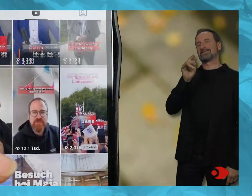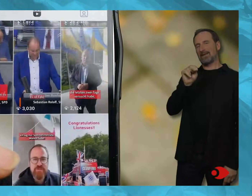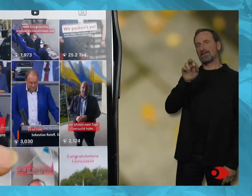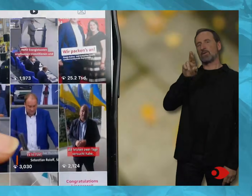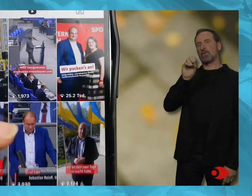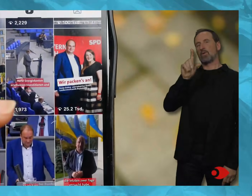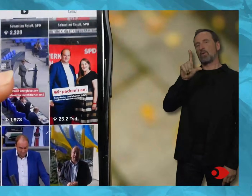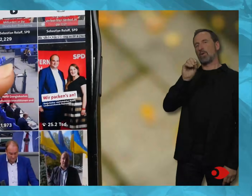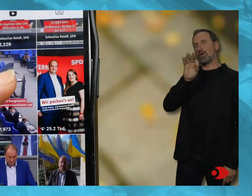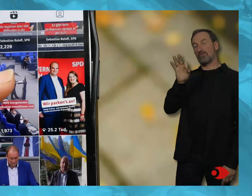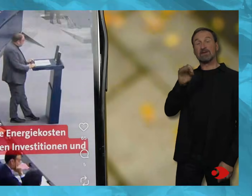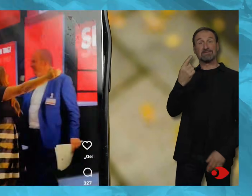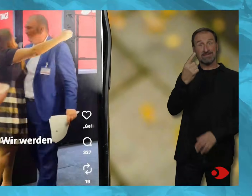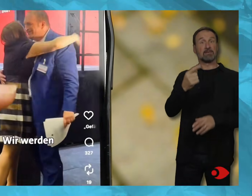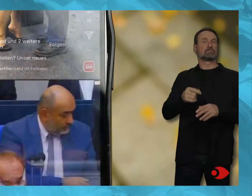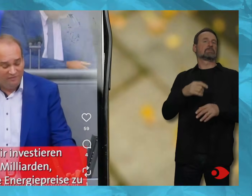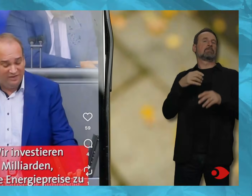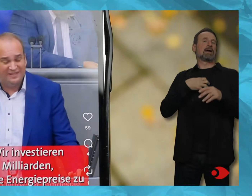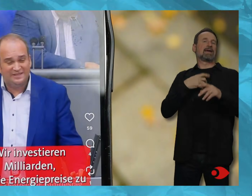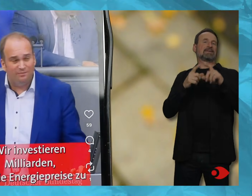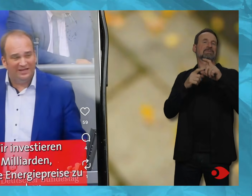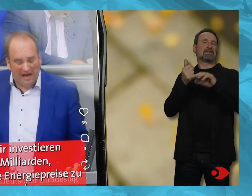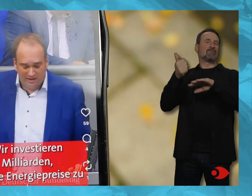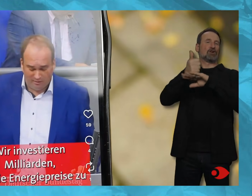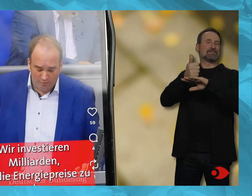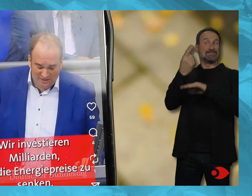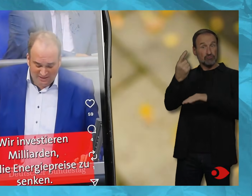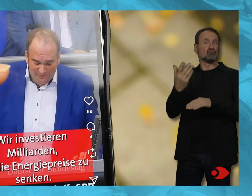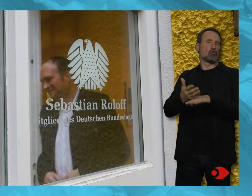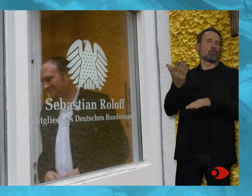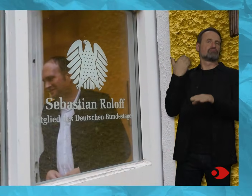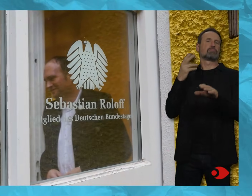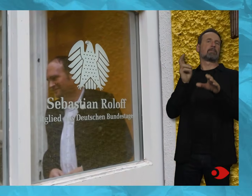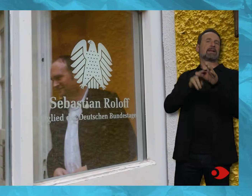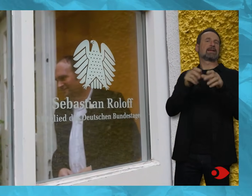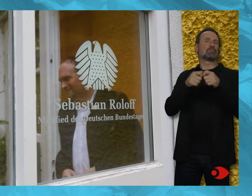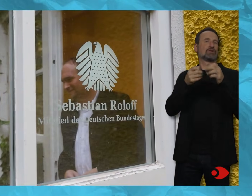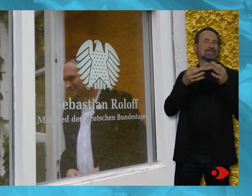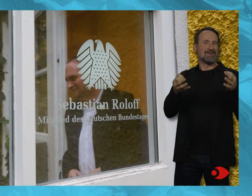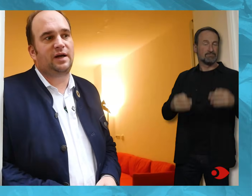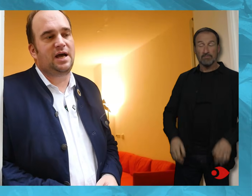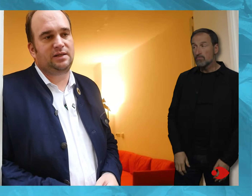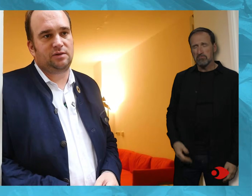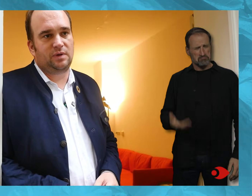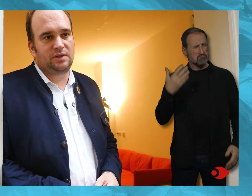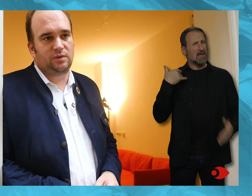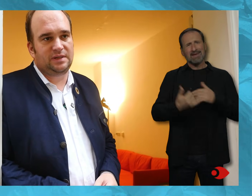Wir besuchen Sebastian Roloff, Vorsitzender der Bayern-SPD und Mitglied des Deutschen Bundestages. Jetzt haben wir seit ein paar Jahren die Situation,